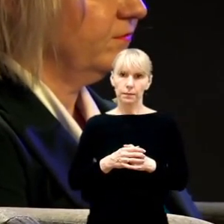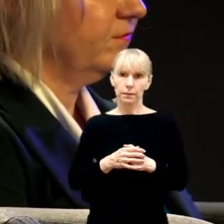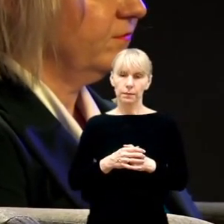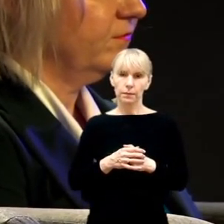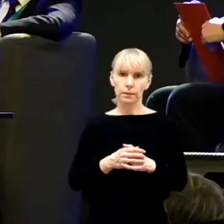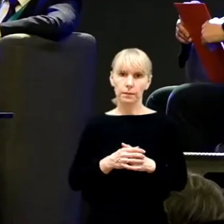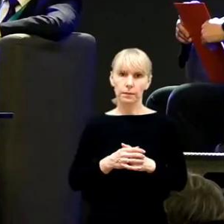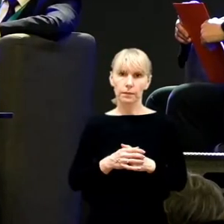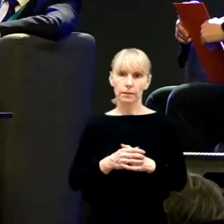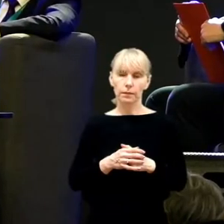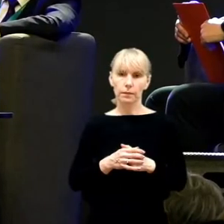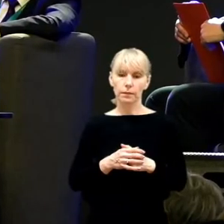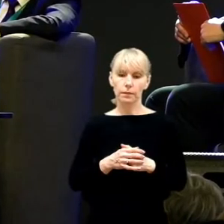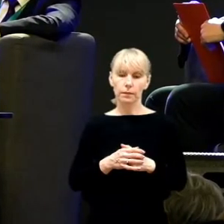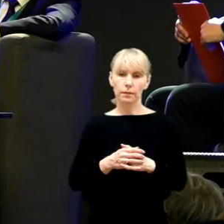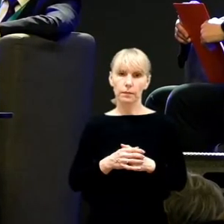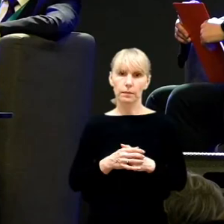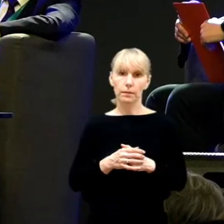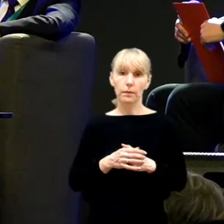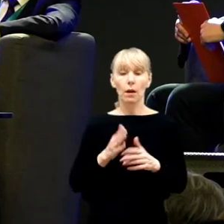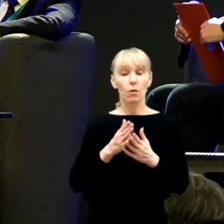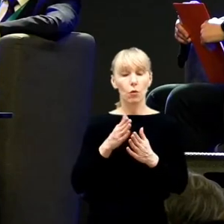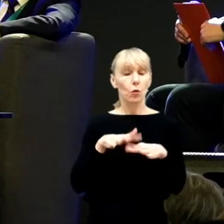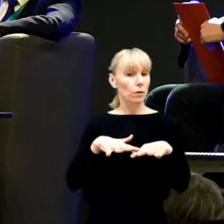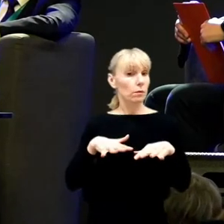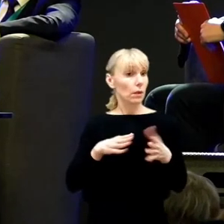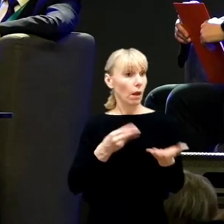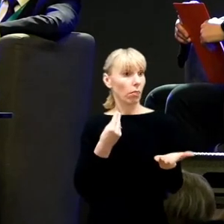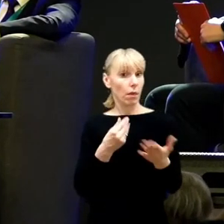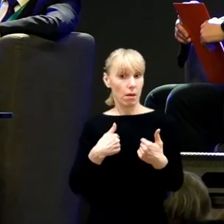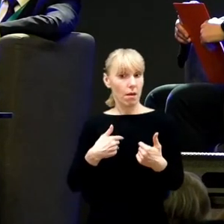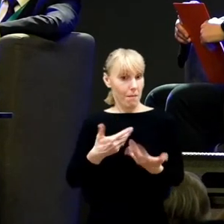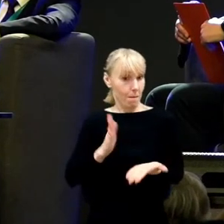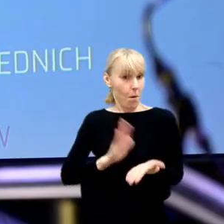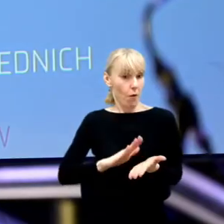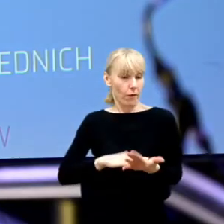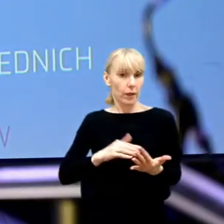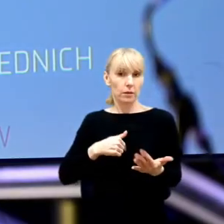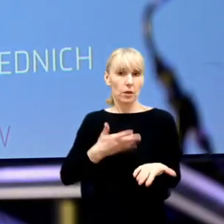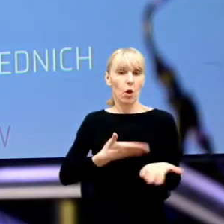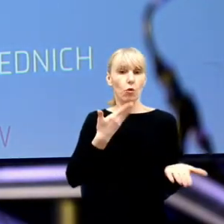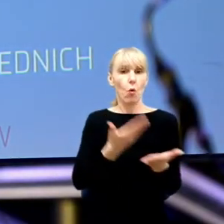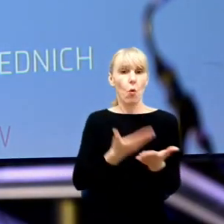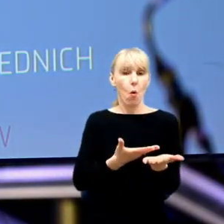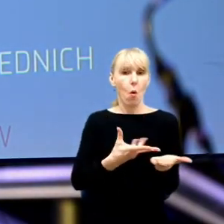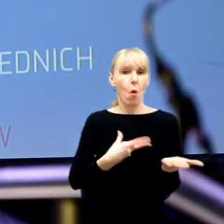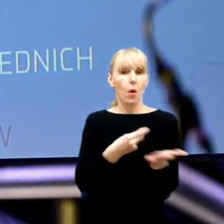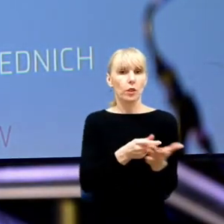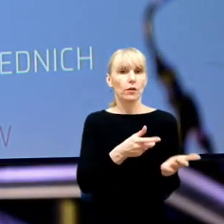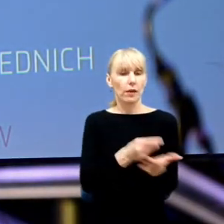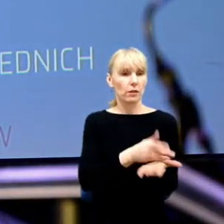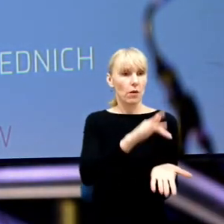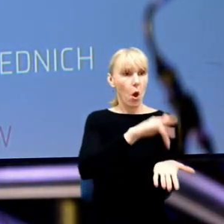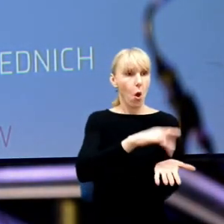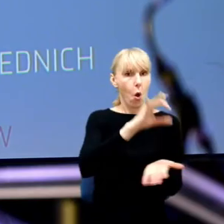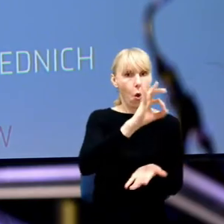Jedna z inwestycji, inwestycja w Oławie realizowana przez TBS w Kamiennej Górze